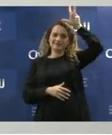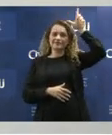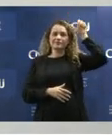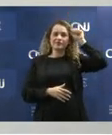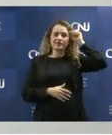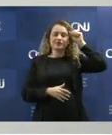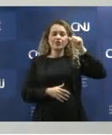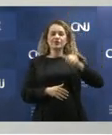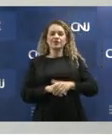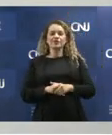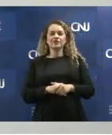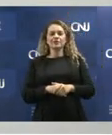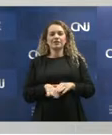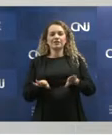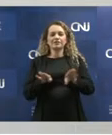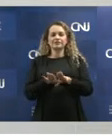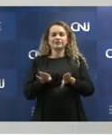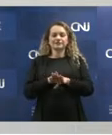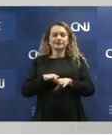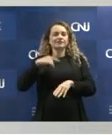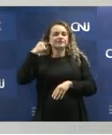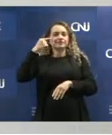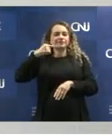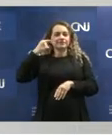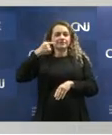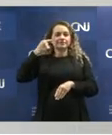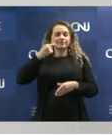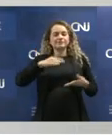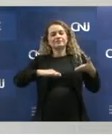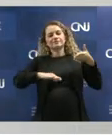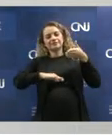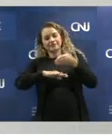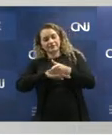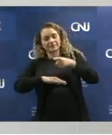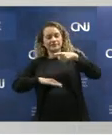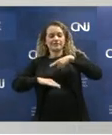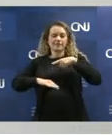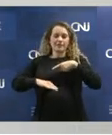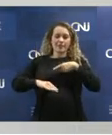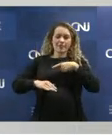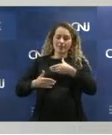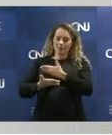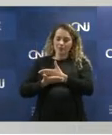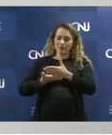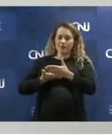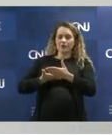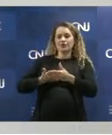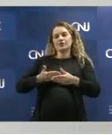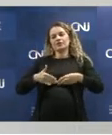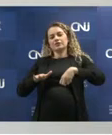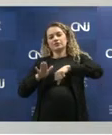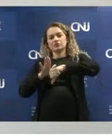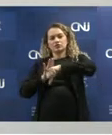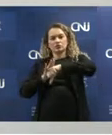sobretudo pela advocacia que milita na carreira criminal. Aqui no do